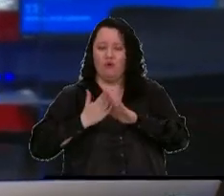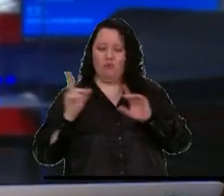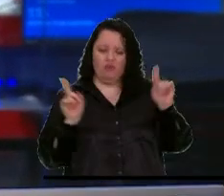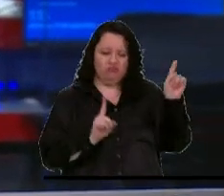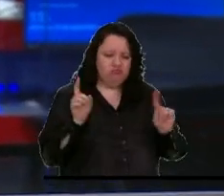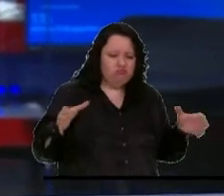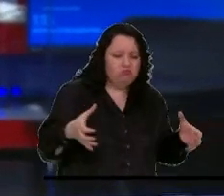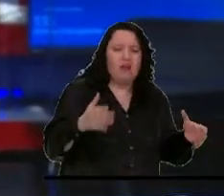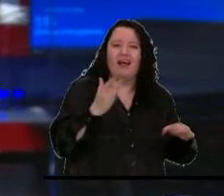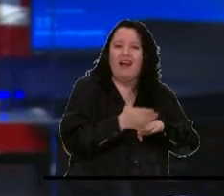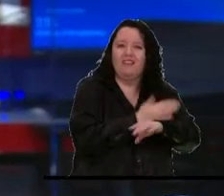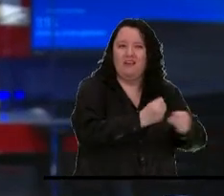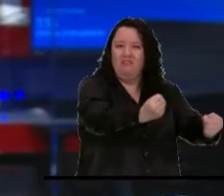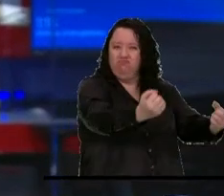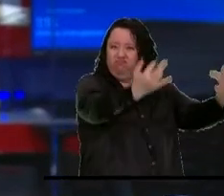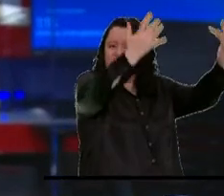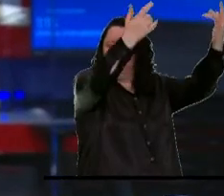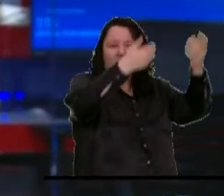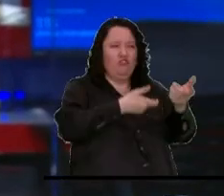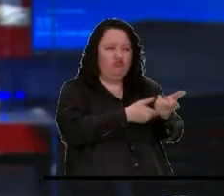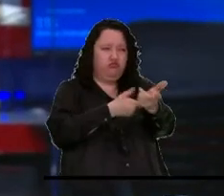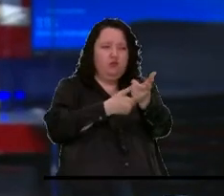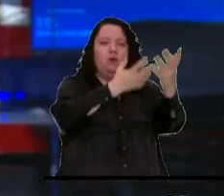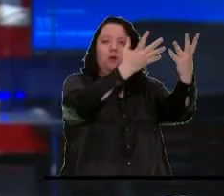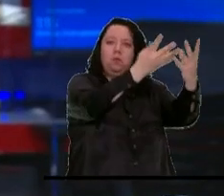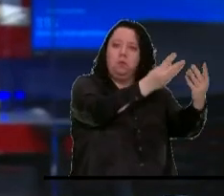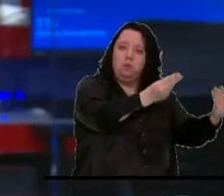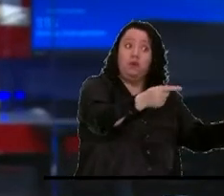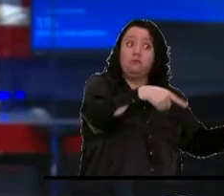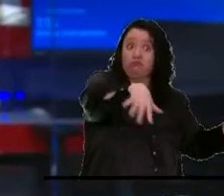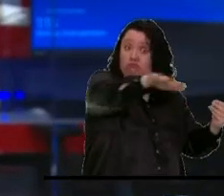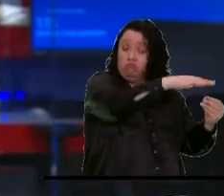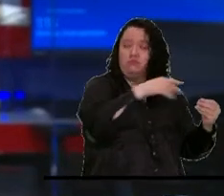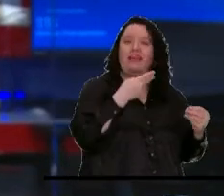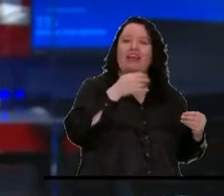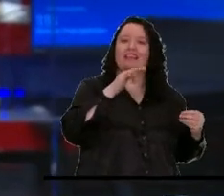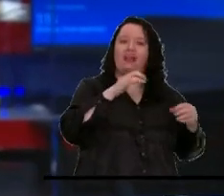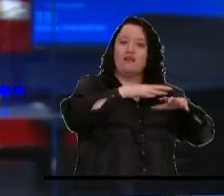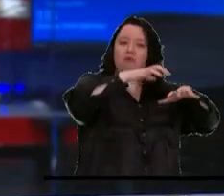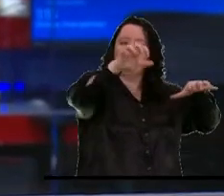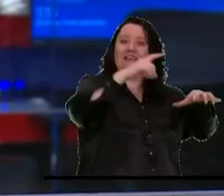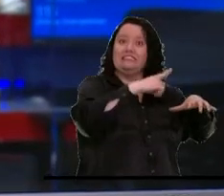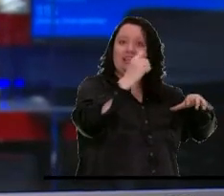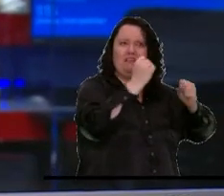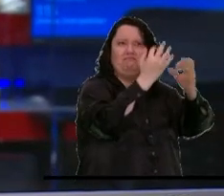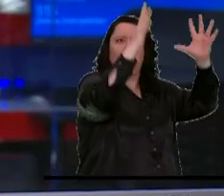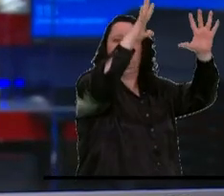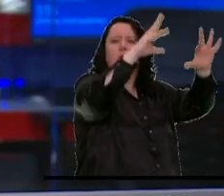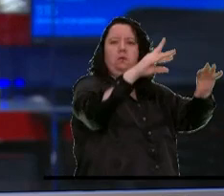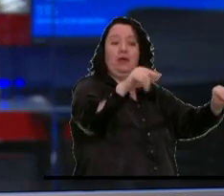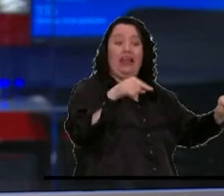))) en Cali, los bomberos y varios de los voluntarios de la comunidad que se unieron para